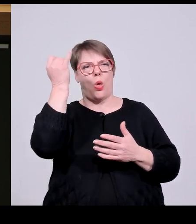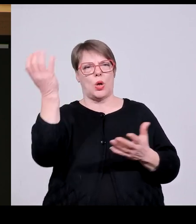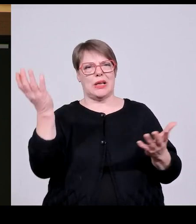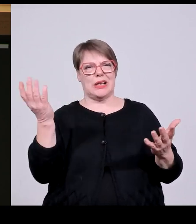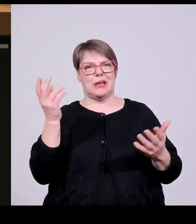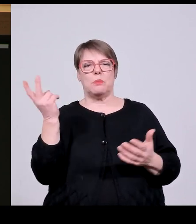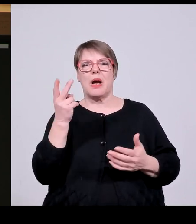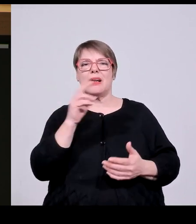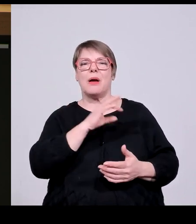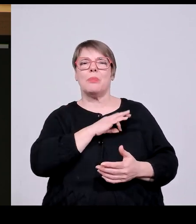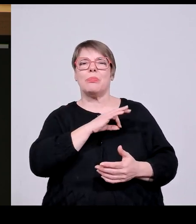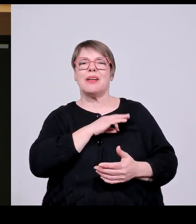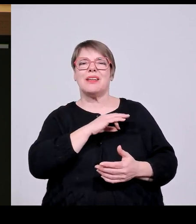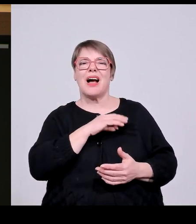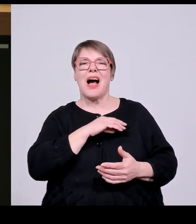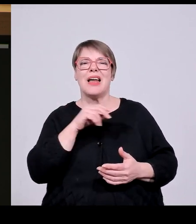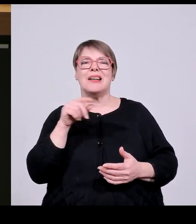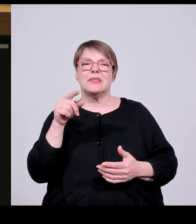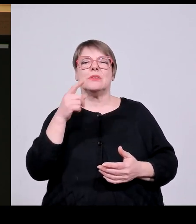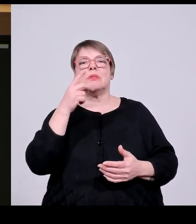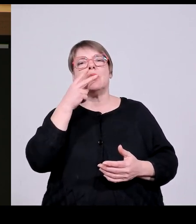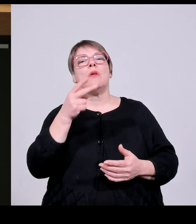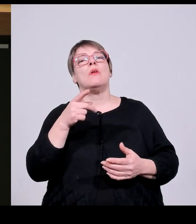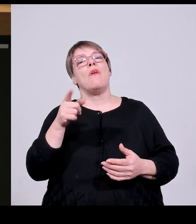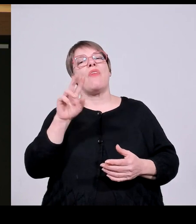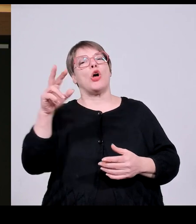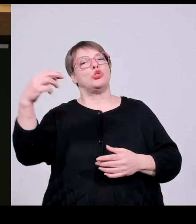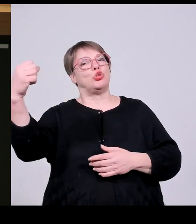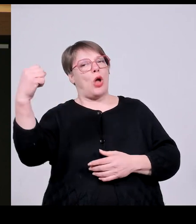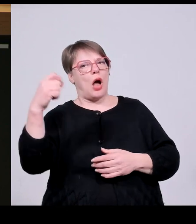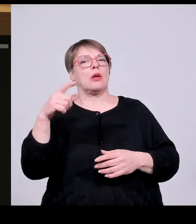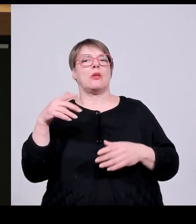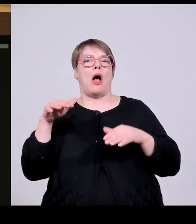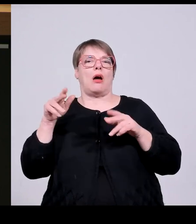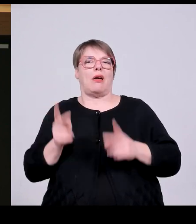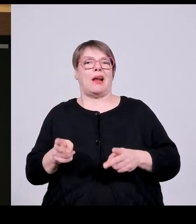Gerade die Mieterinnen von Wohnungen auf dem freien Wohnungsmarkt, brauchen endlich mehr Schutz.